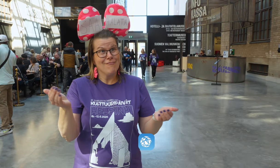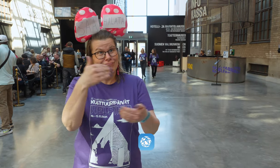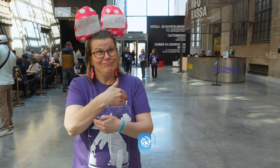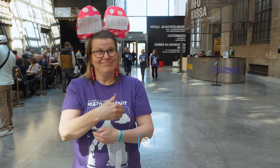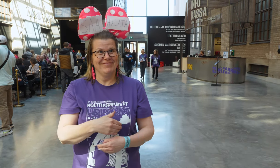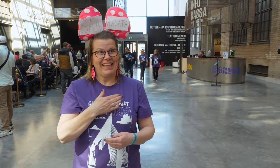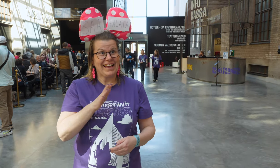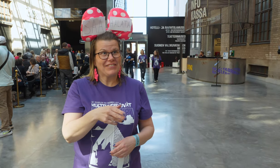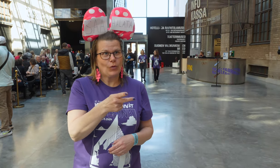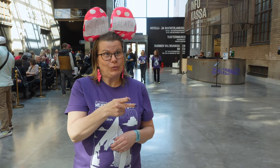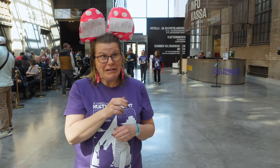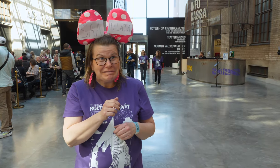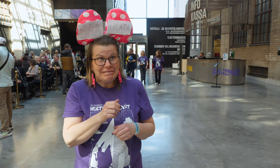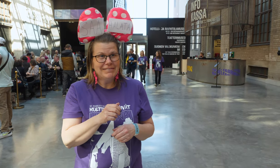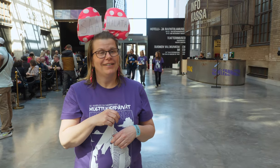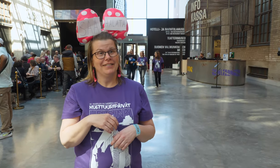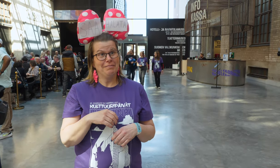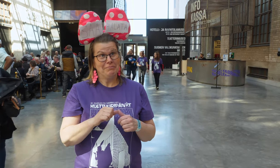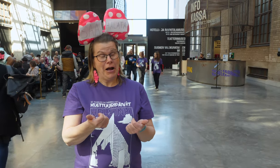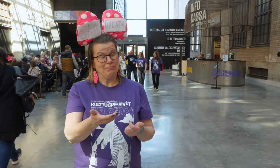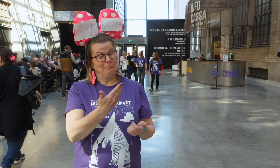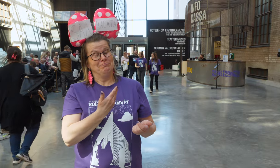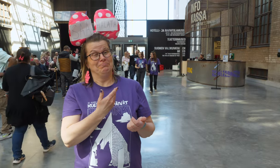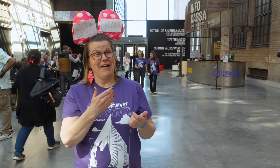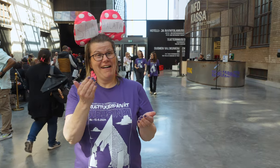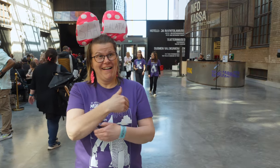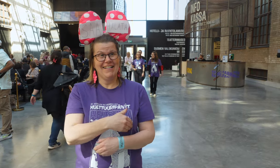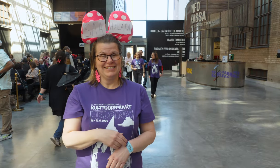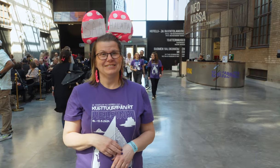Minua saa siis tulla halaamaan, ei tarvitse kysyä!